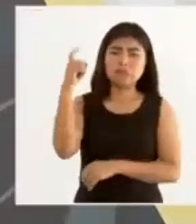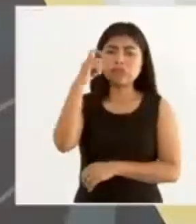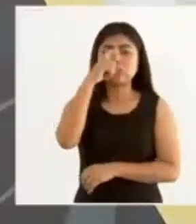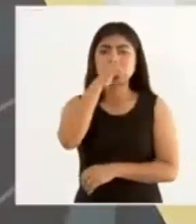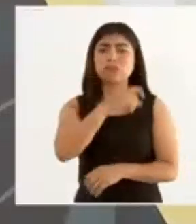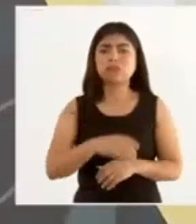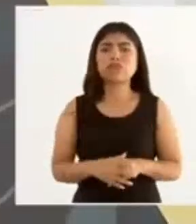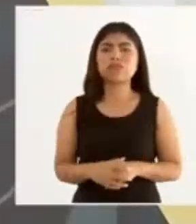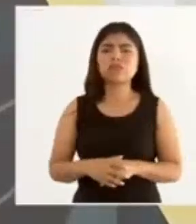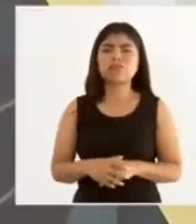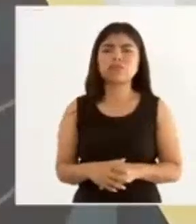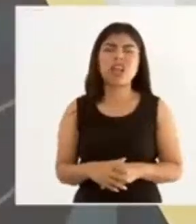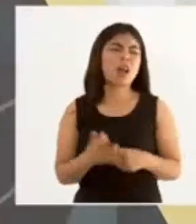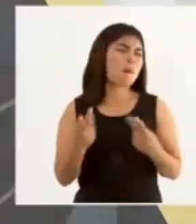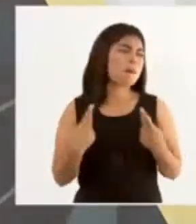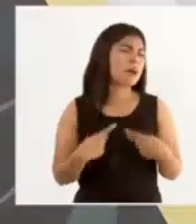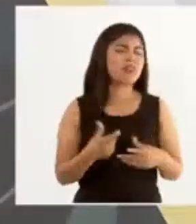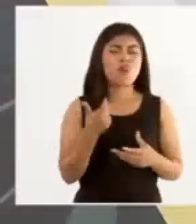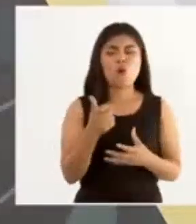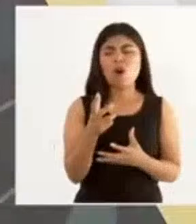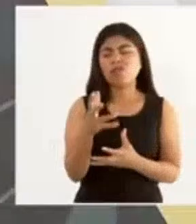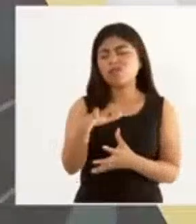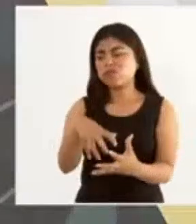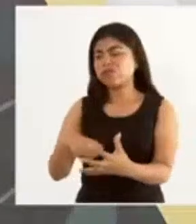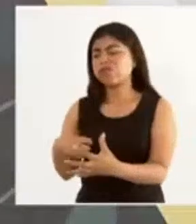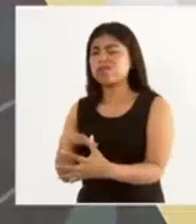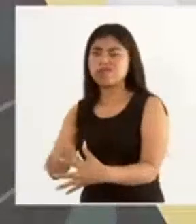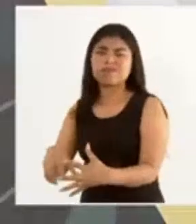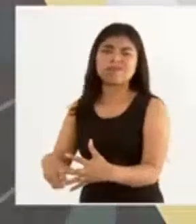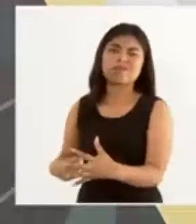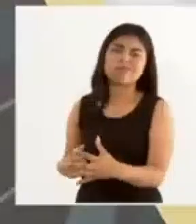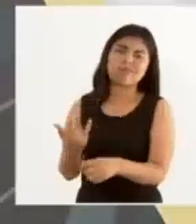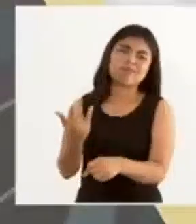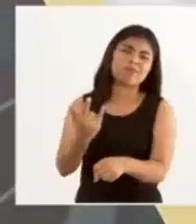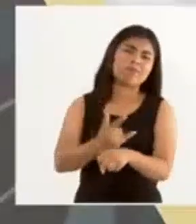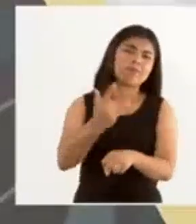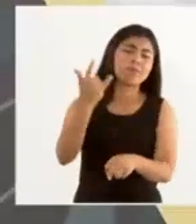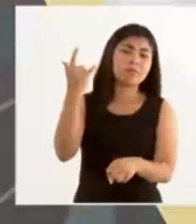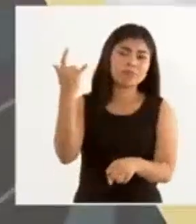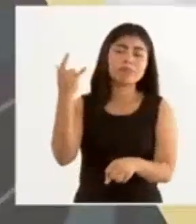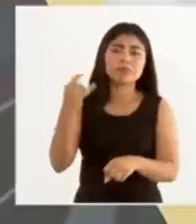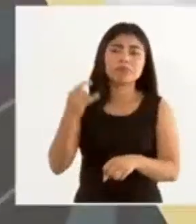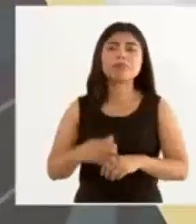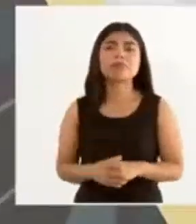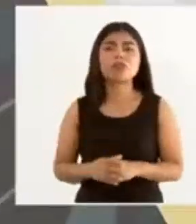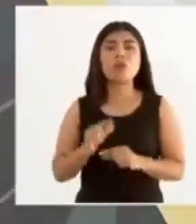corrupción durante aquel periodo, de tal manera que cada vez se fueron deteriorando los sistemas